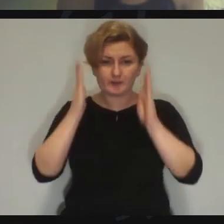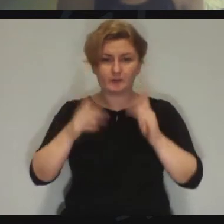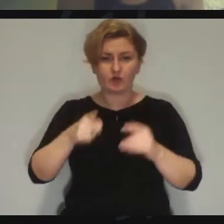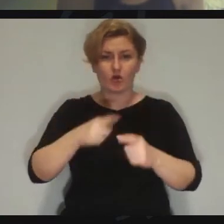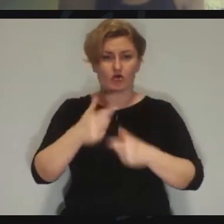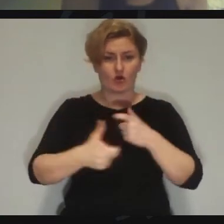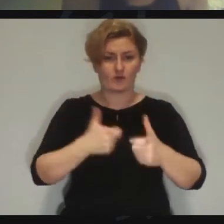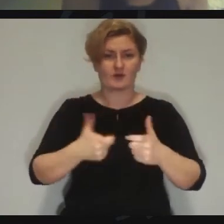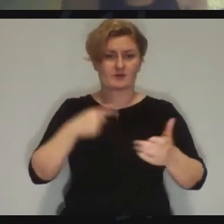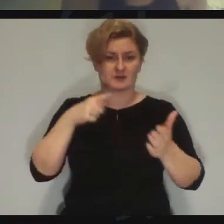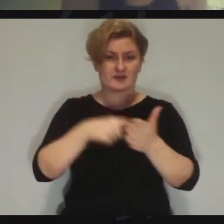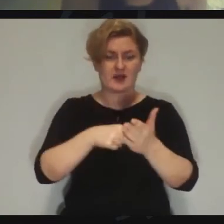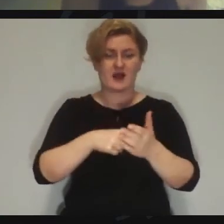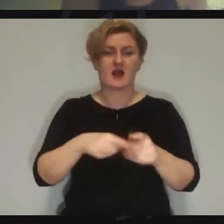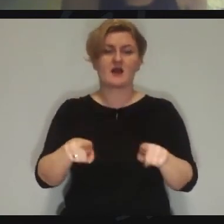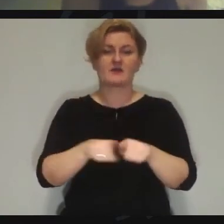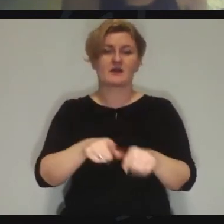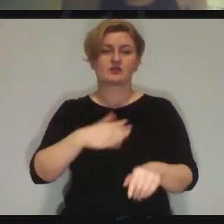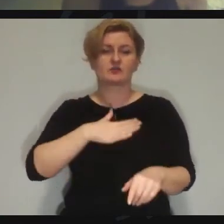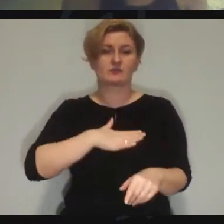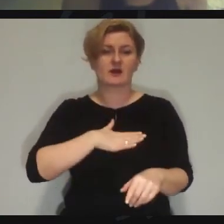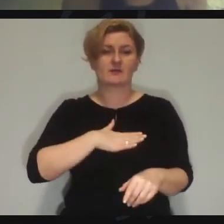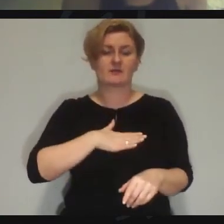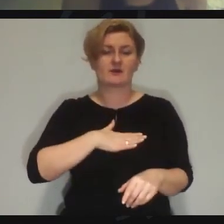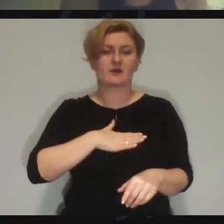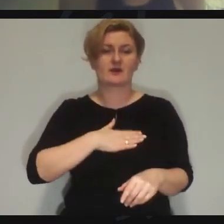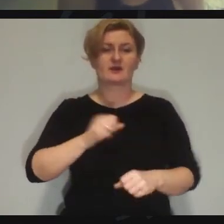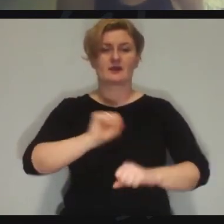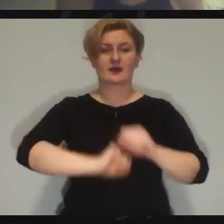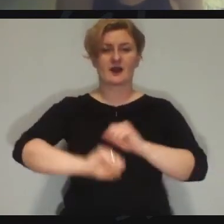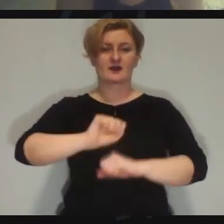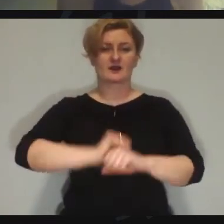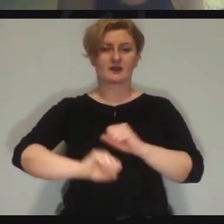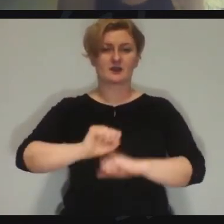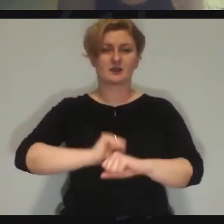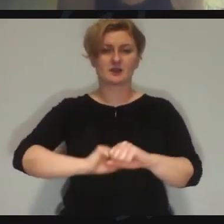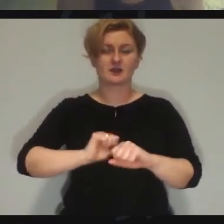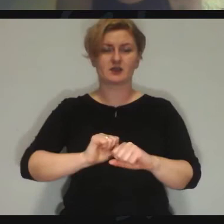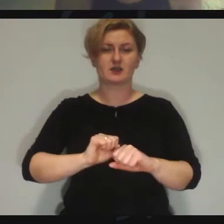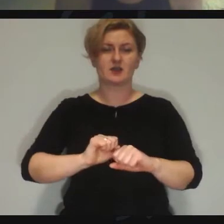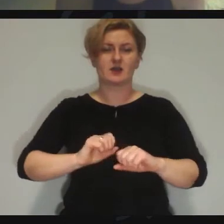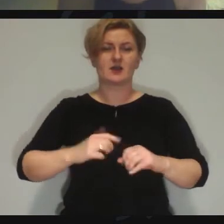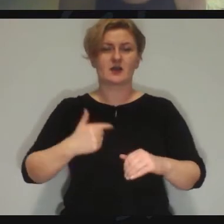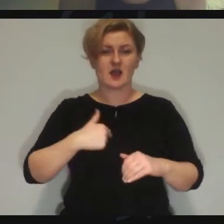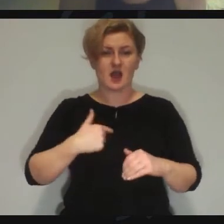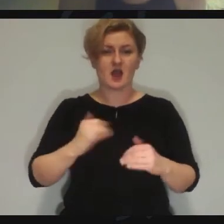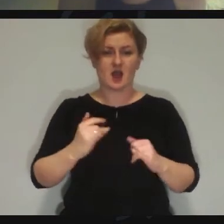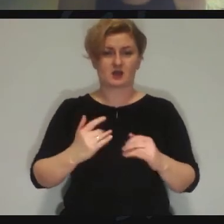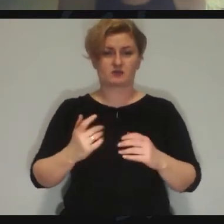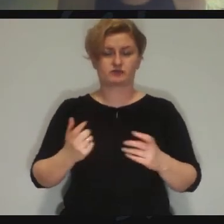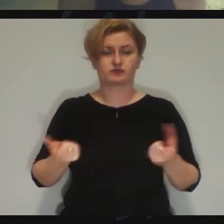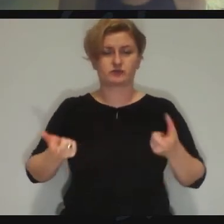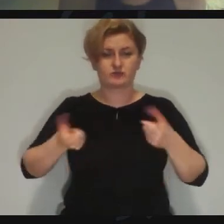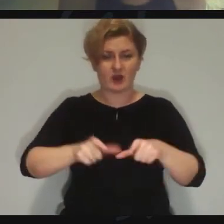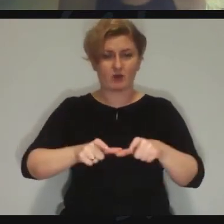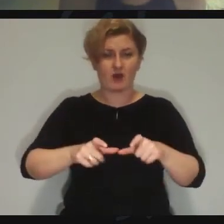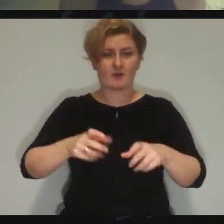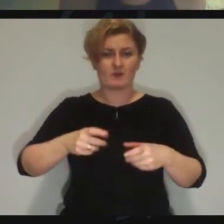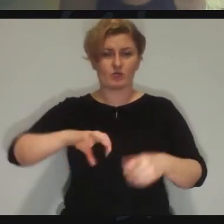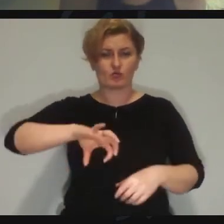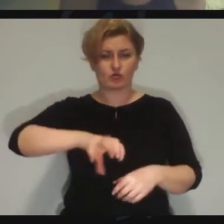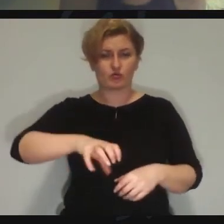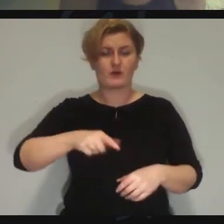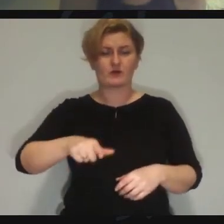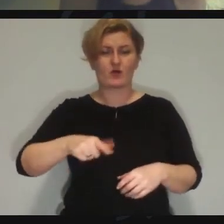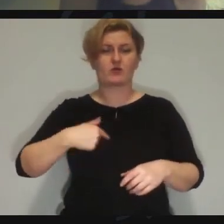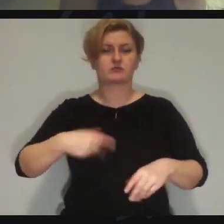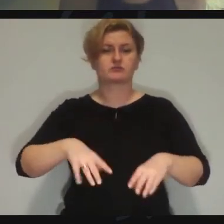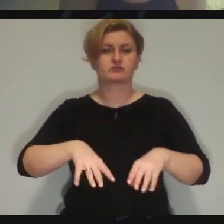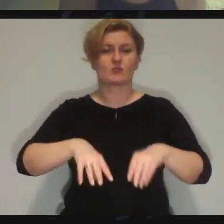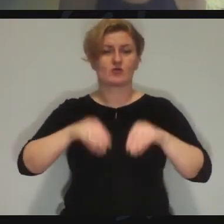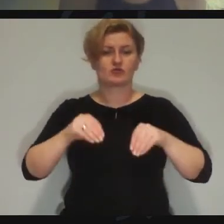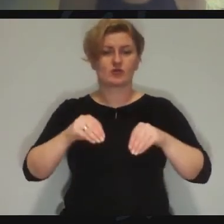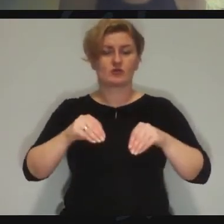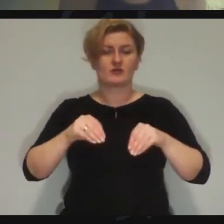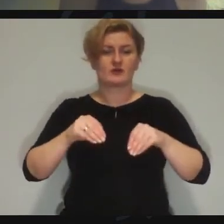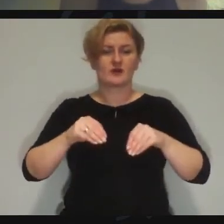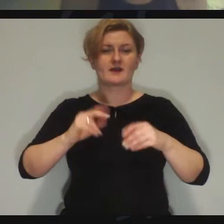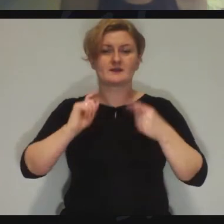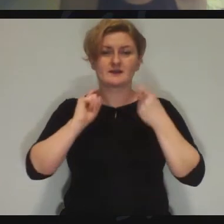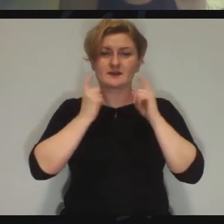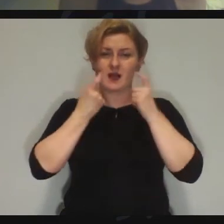Na początku budowania grupy, treningi mają taki [ wolny ] układ, zaczynamy od zabaw.